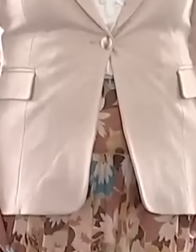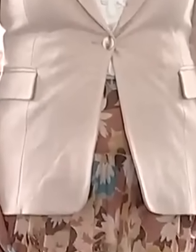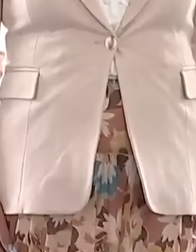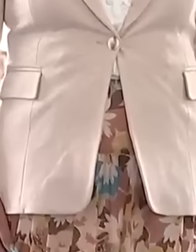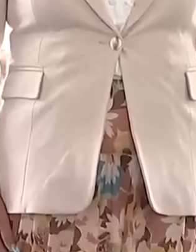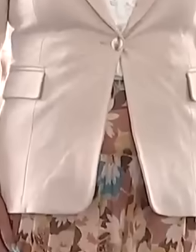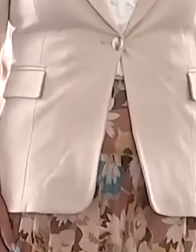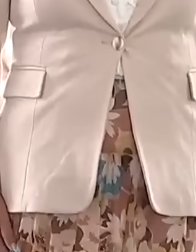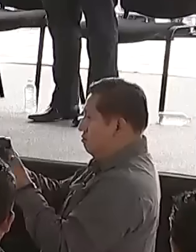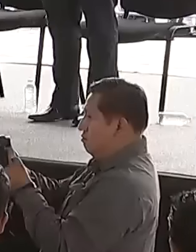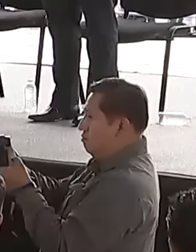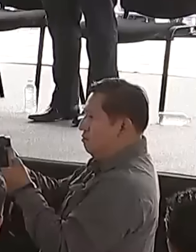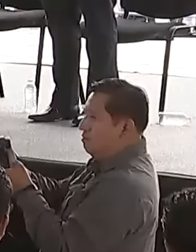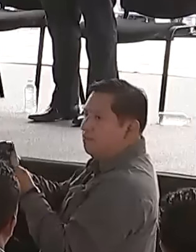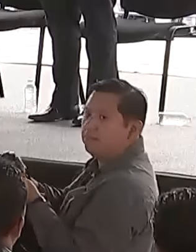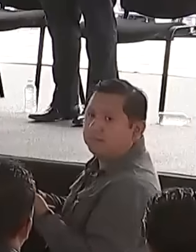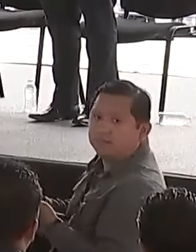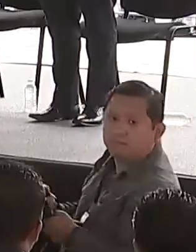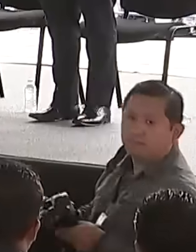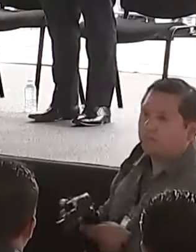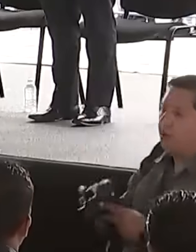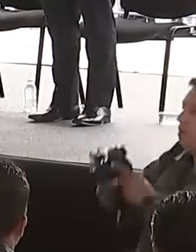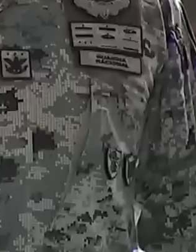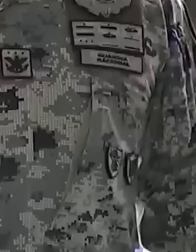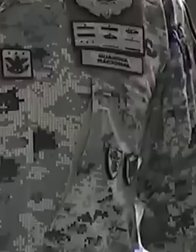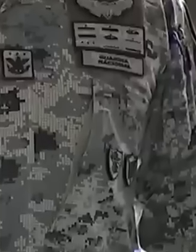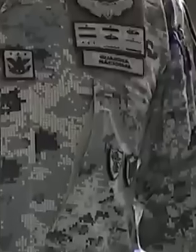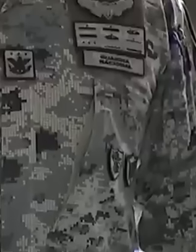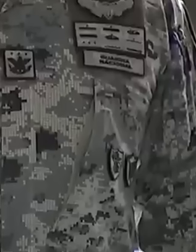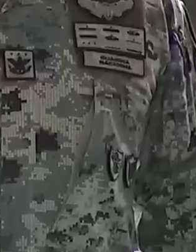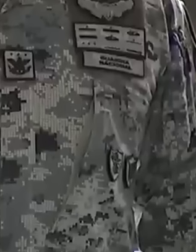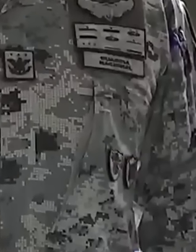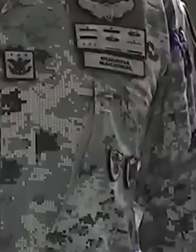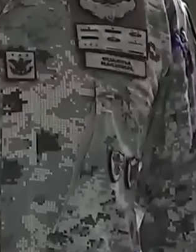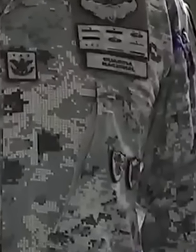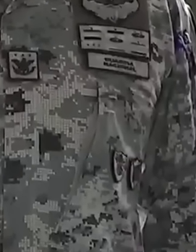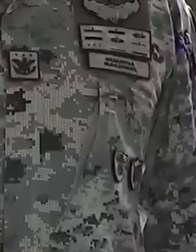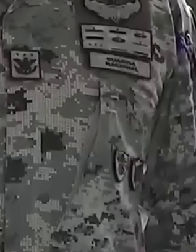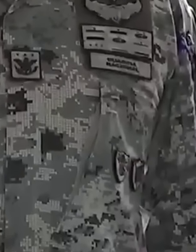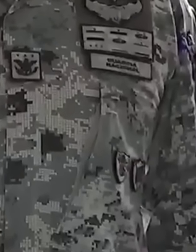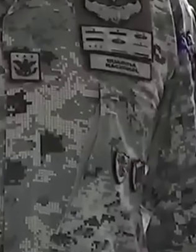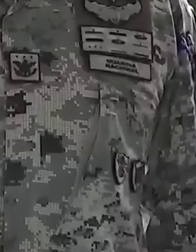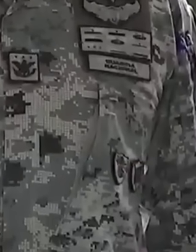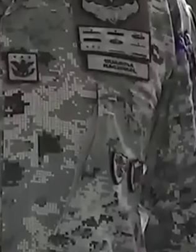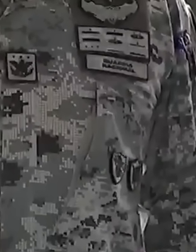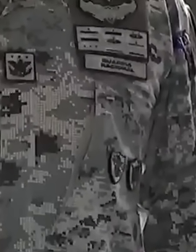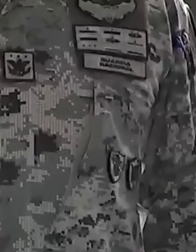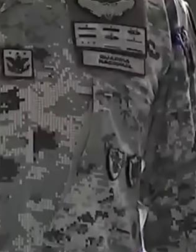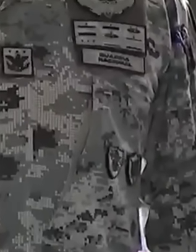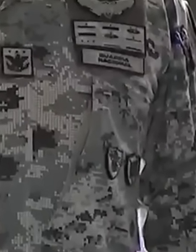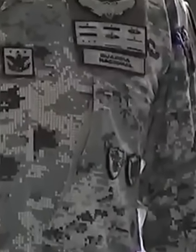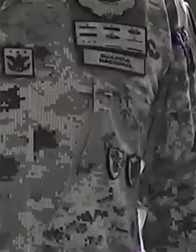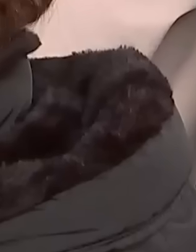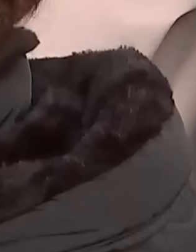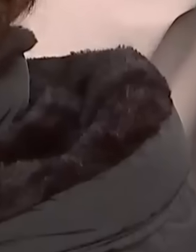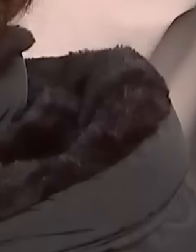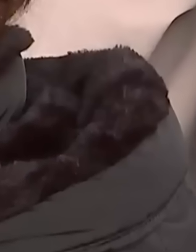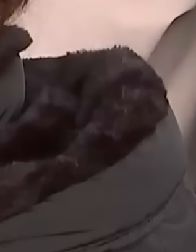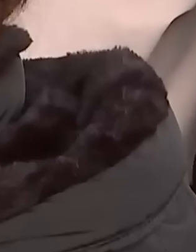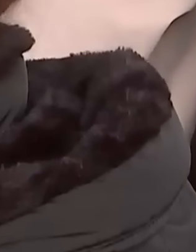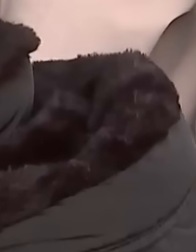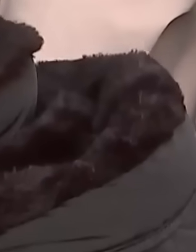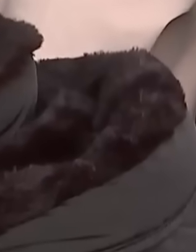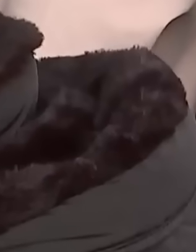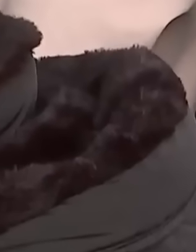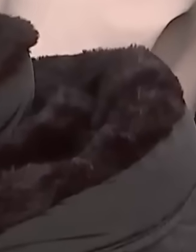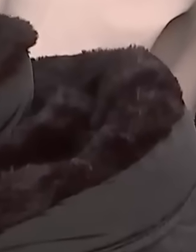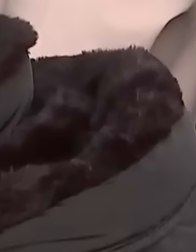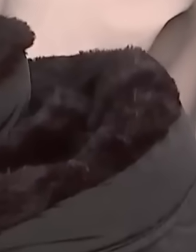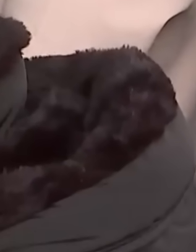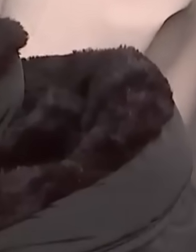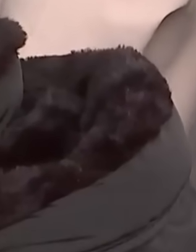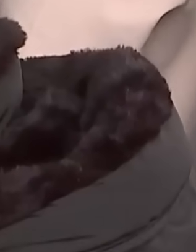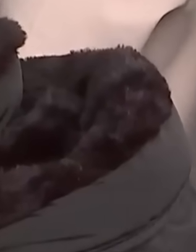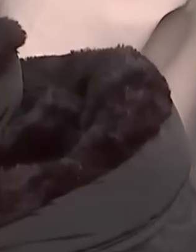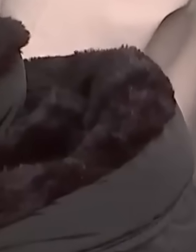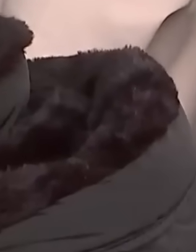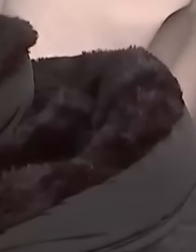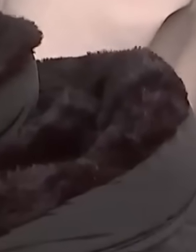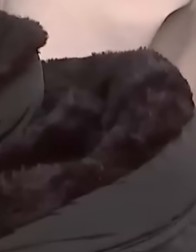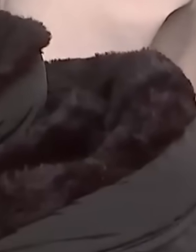en la del reen la tierra al solar